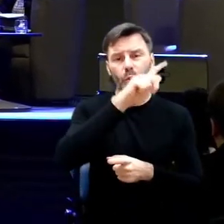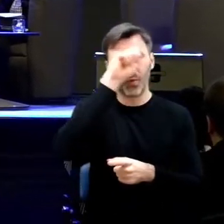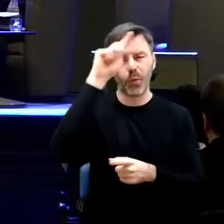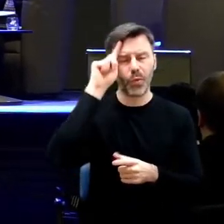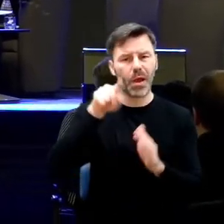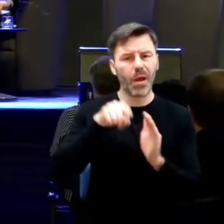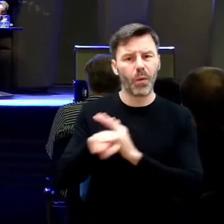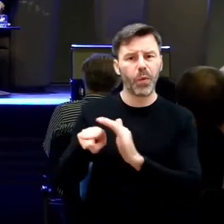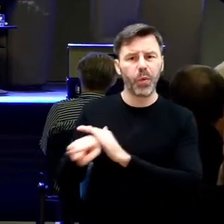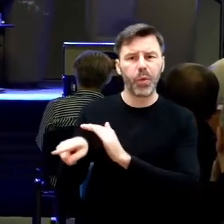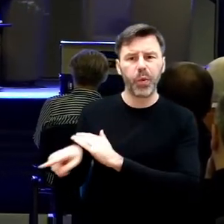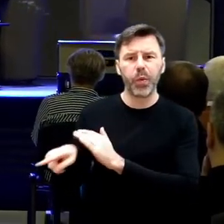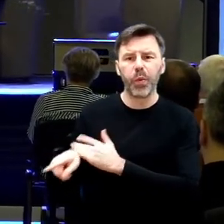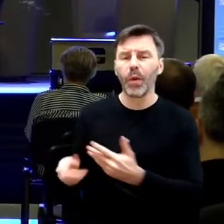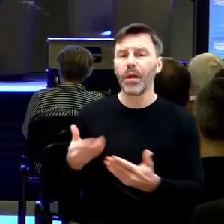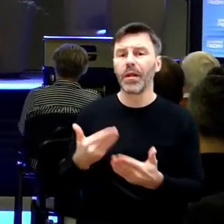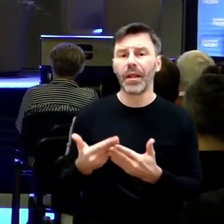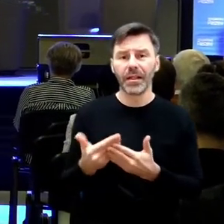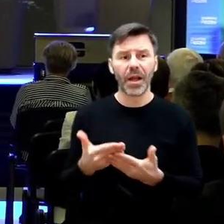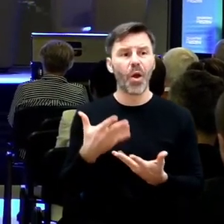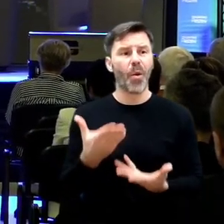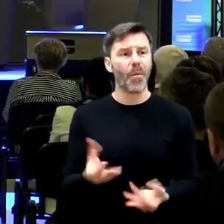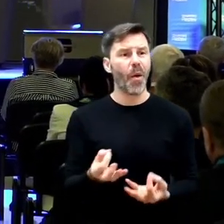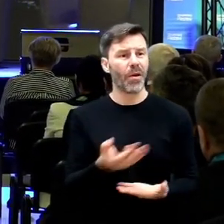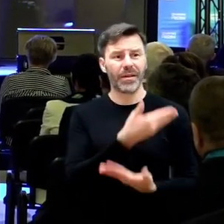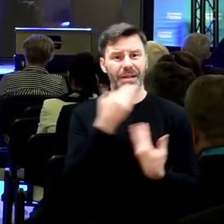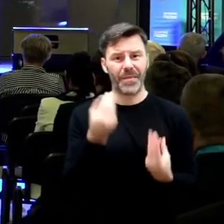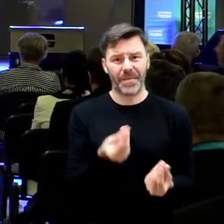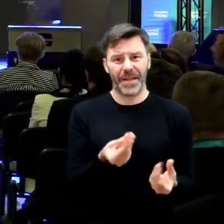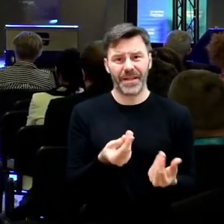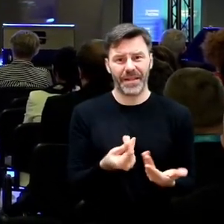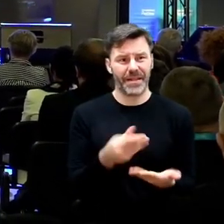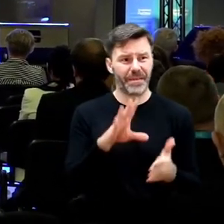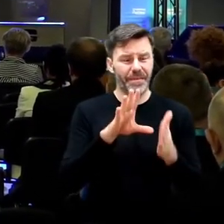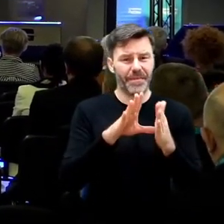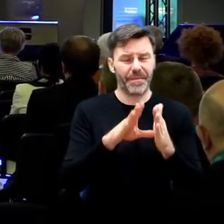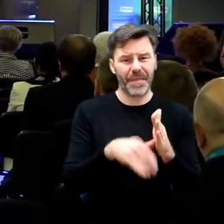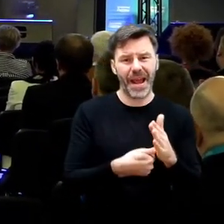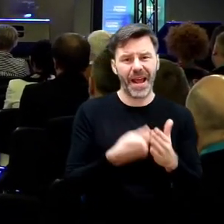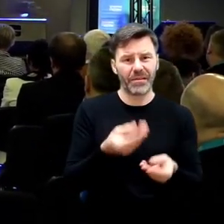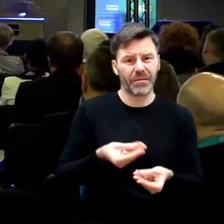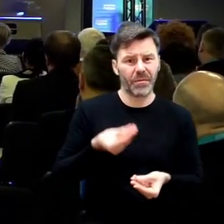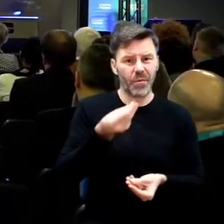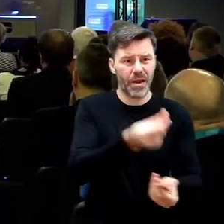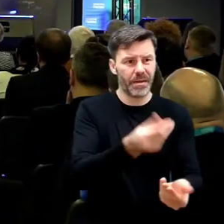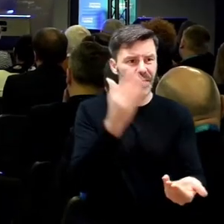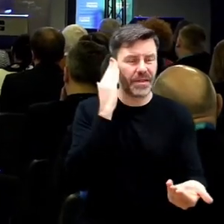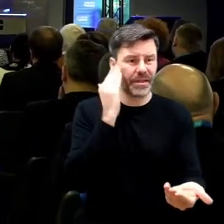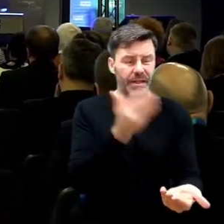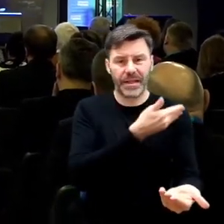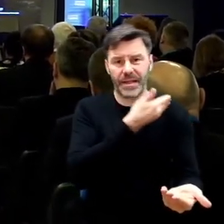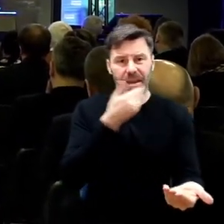nie stać ich na mieszkanie w tej miejscowości. No, można pozostać z miastem,